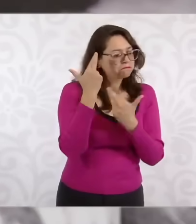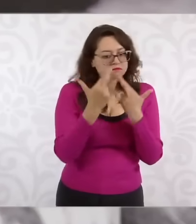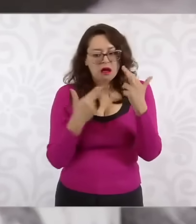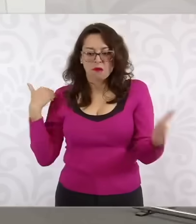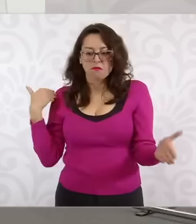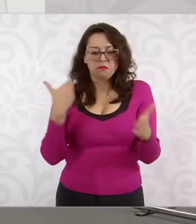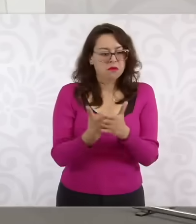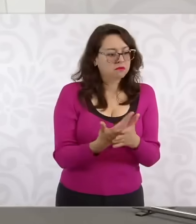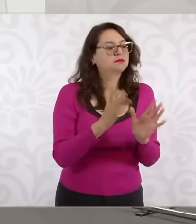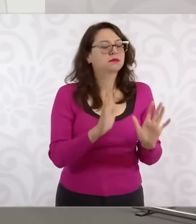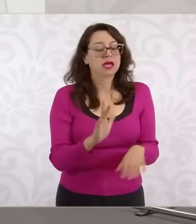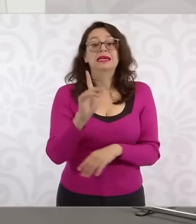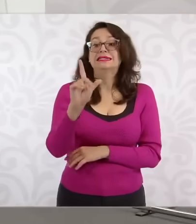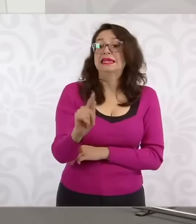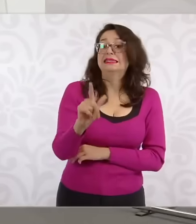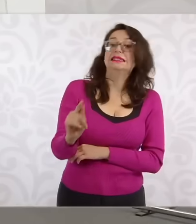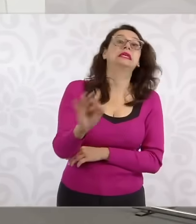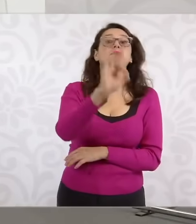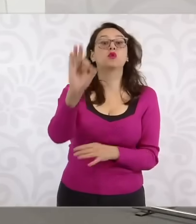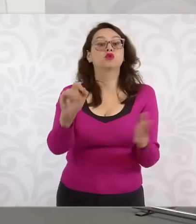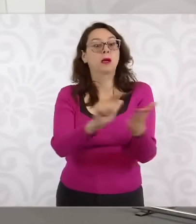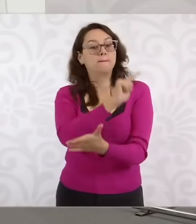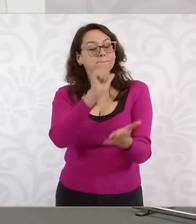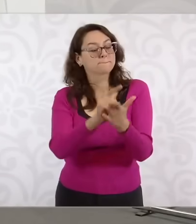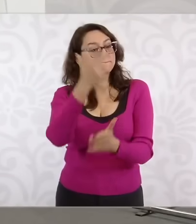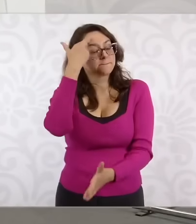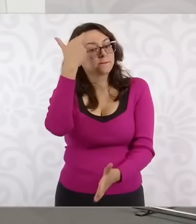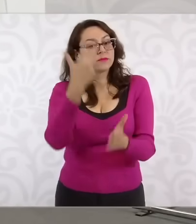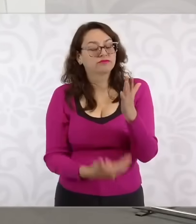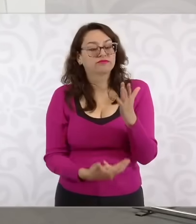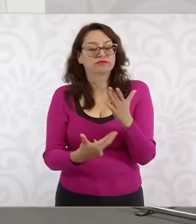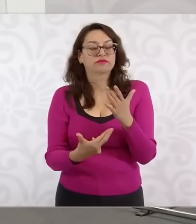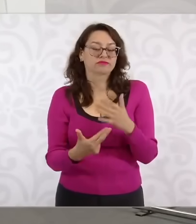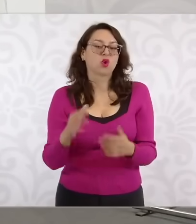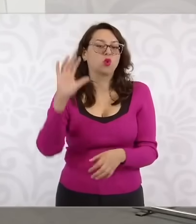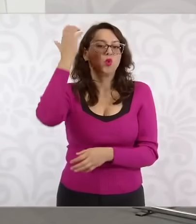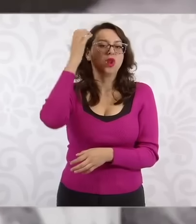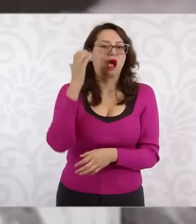de los delitos de alto impacto que se cometen en el estado se concentran en Culiacán. Entonces,